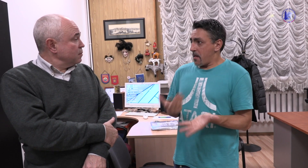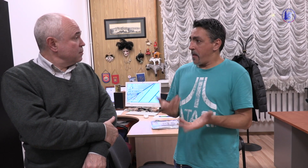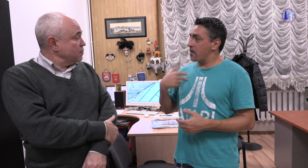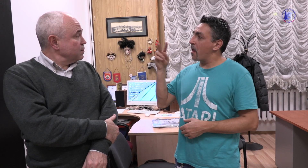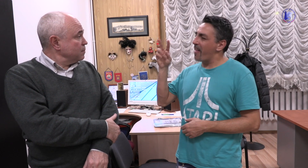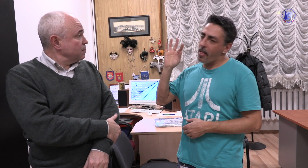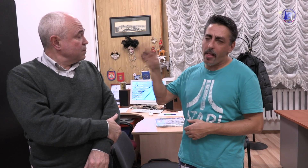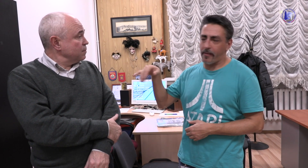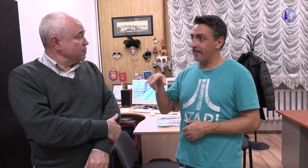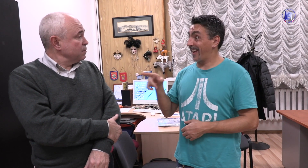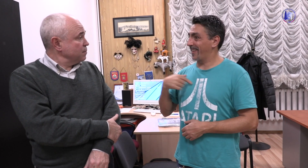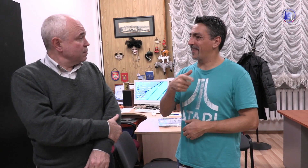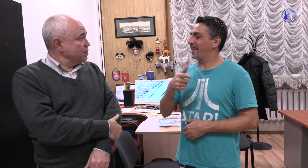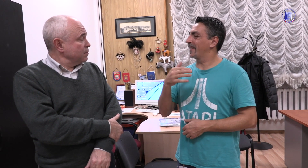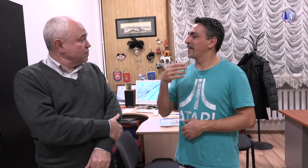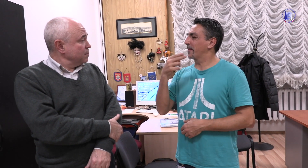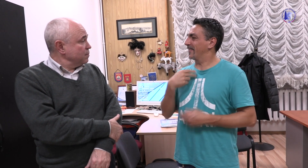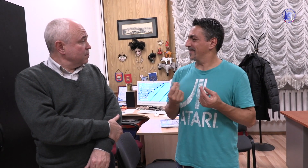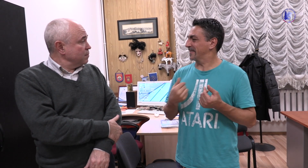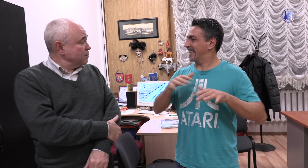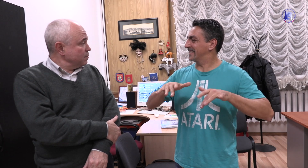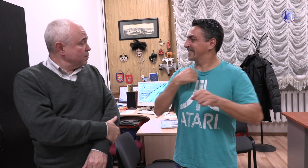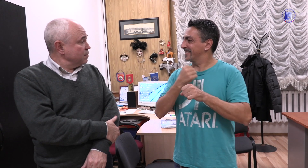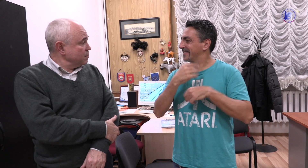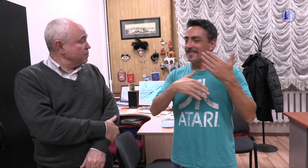Тогда я пожал плечами. У меня же был свой бизнес.